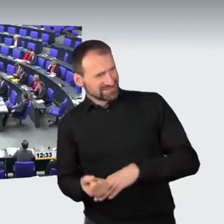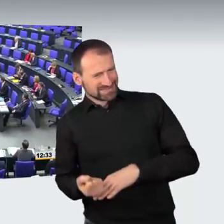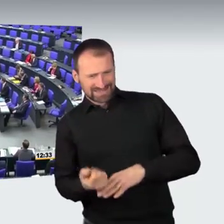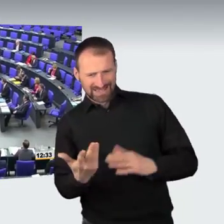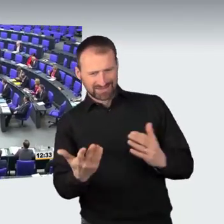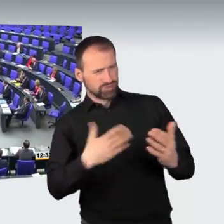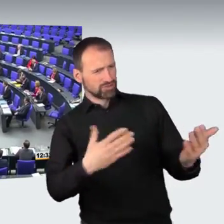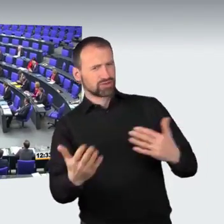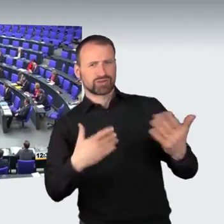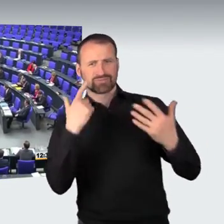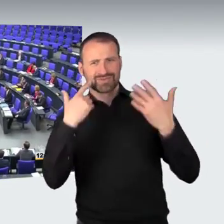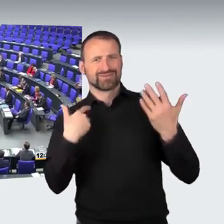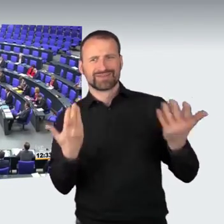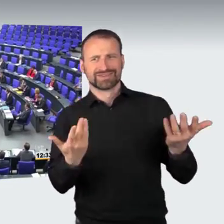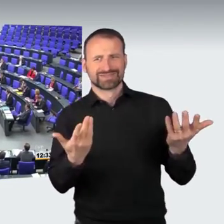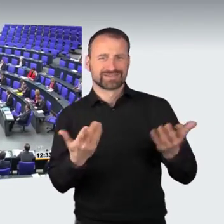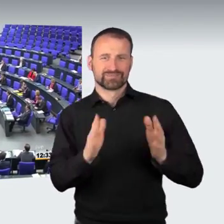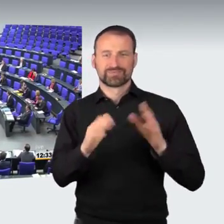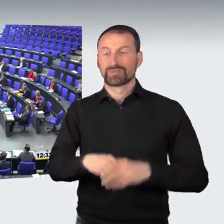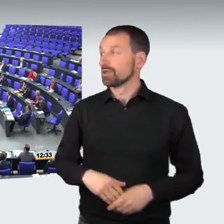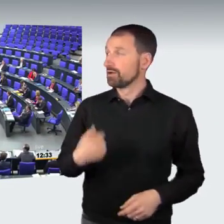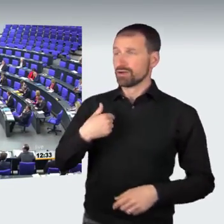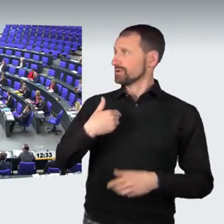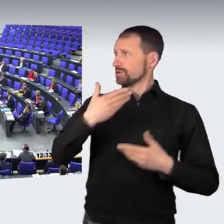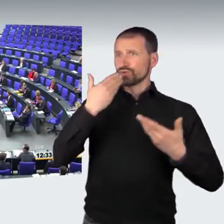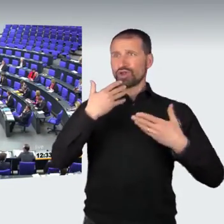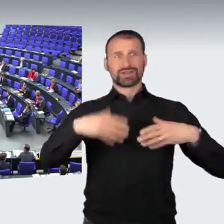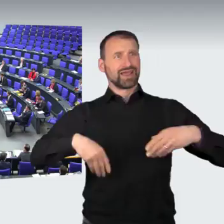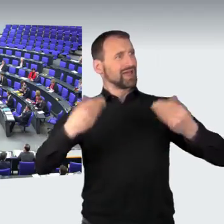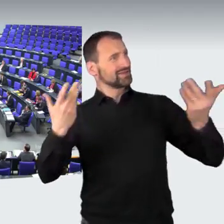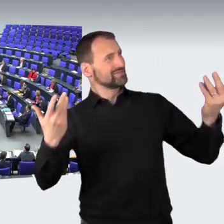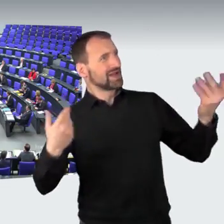(Präsidium): Auch diese Lücke werden wir füllen. Herr Wegner,